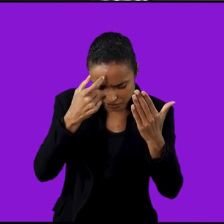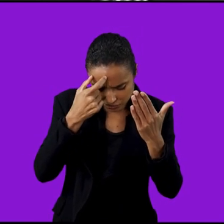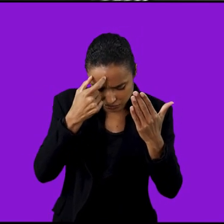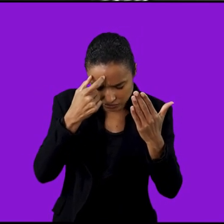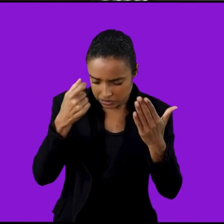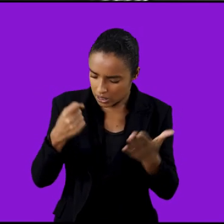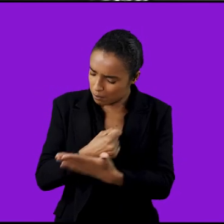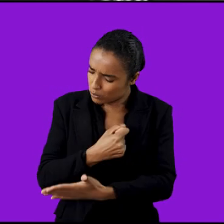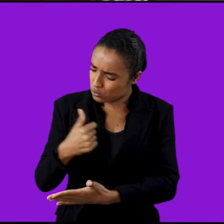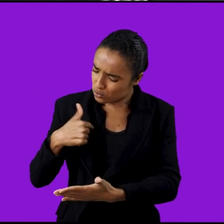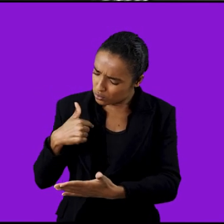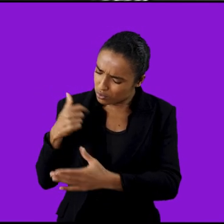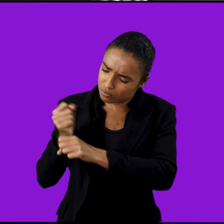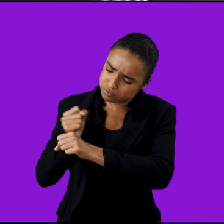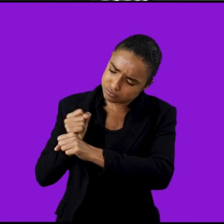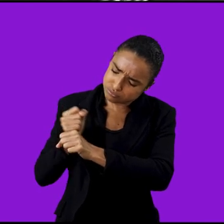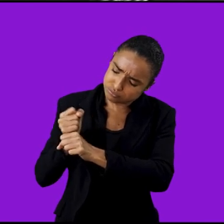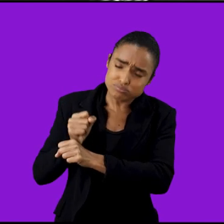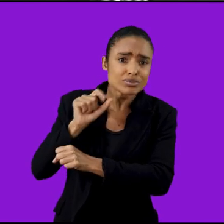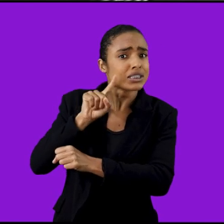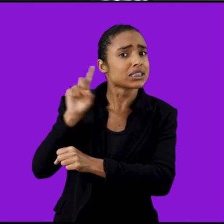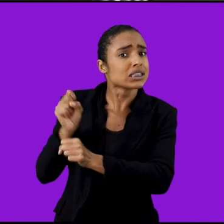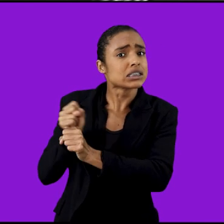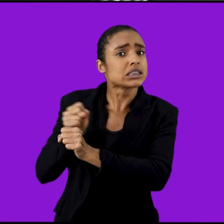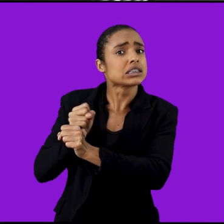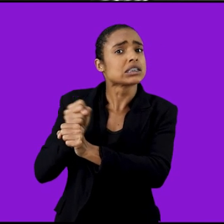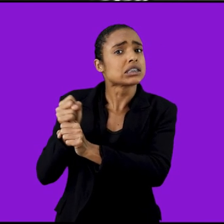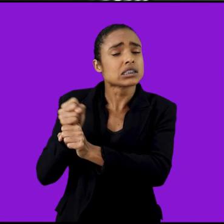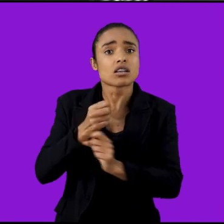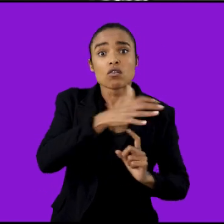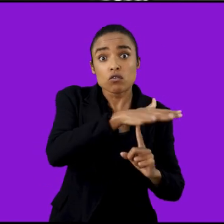pensar: “Puxa, mas. Me dediquei durante quinze anos e agora o que que eu faço, né?”,